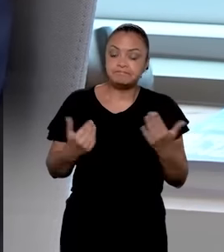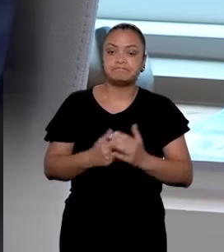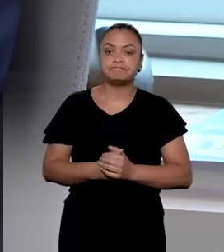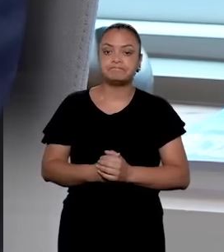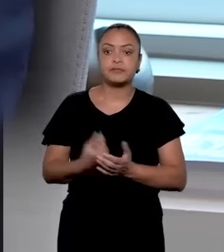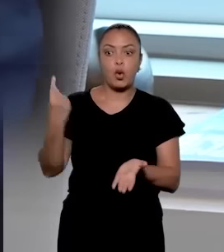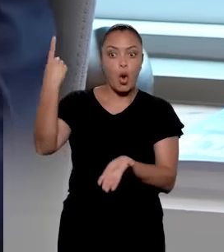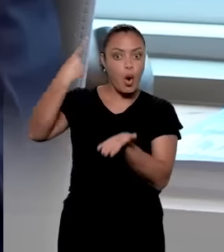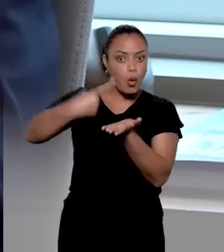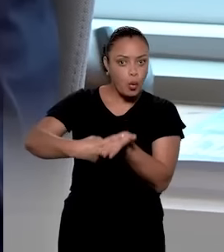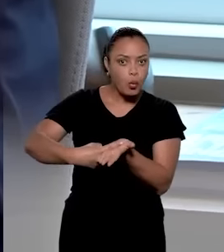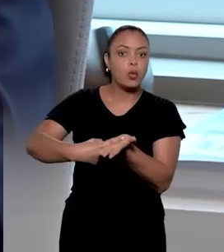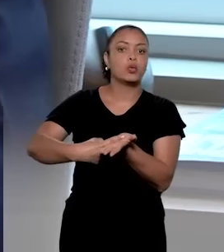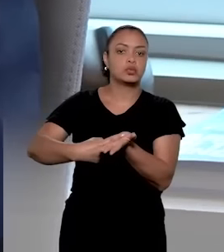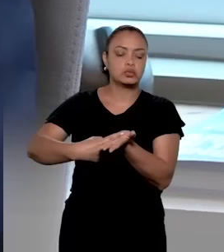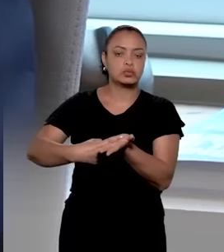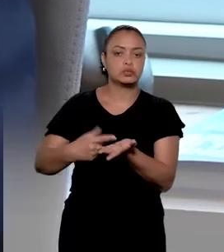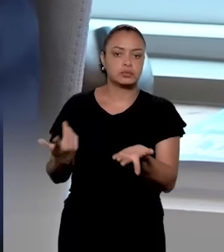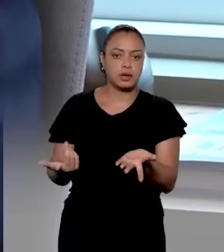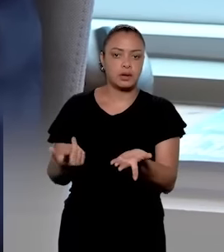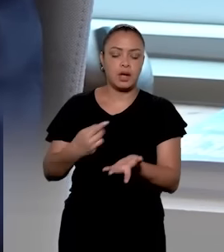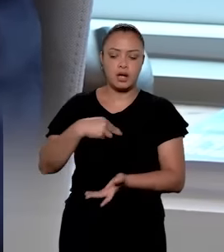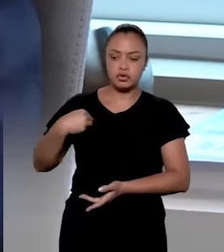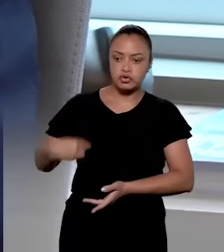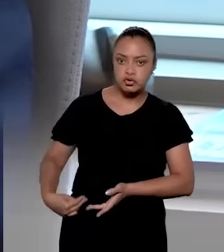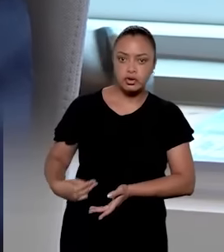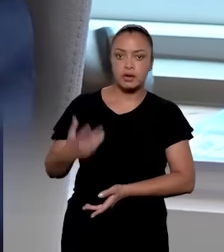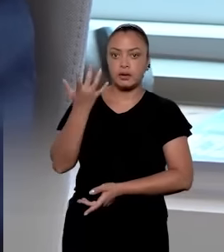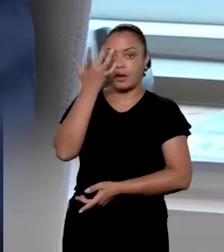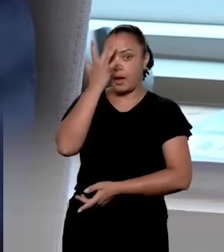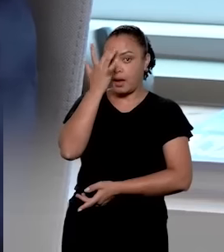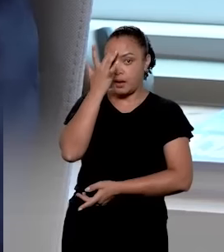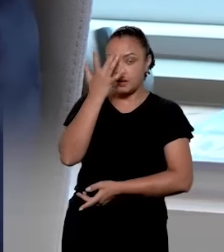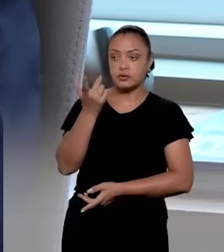tem que ter um acordo comercial com a China, com grandes países consumidores, Índia, não é? Para